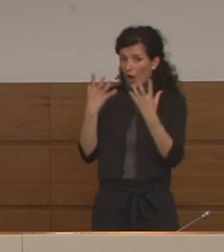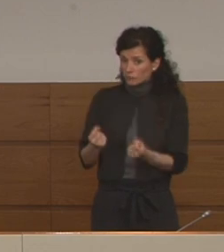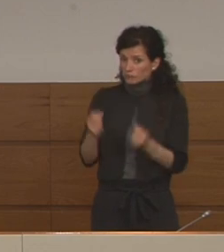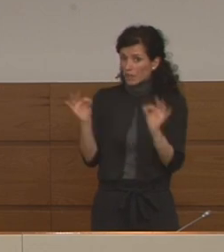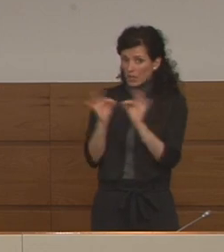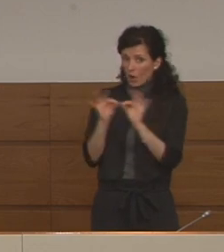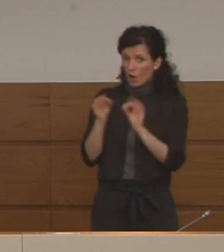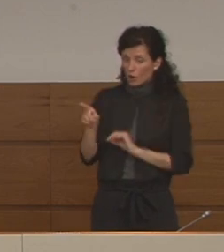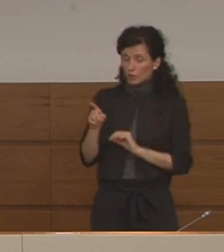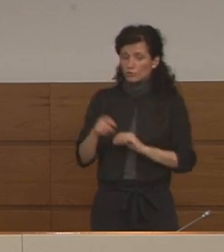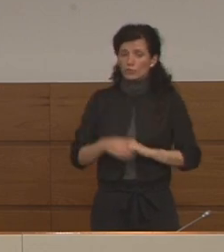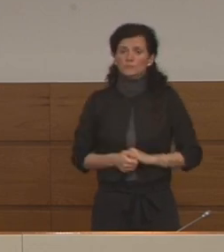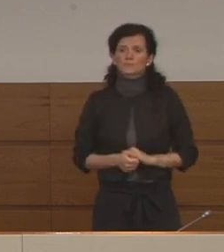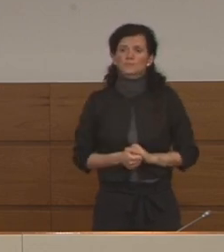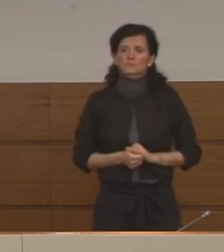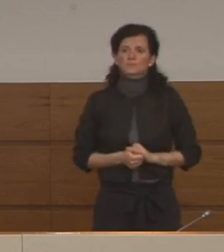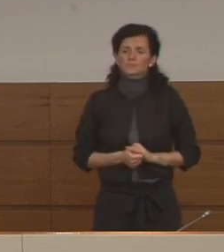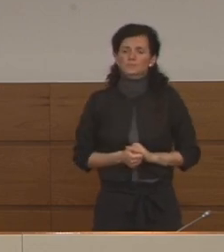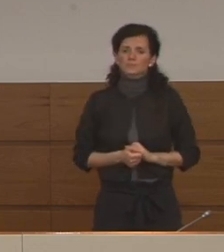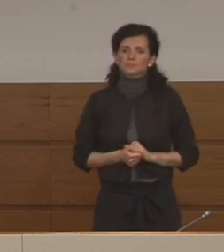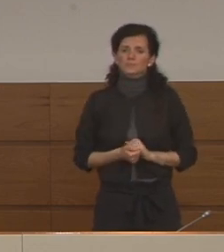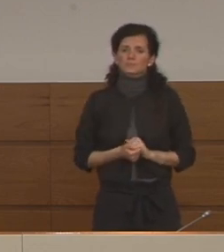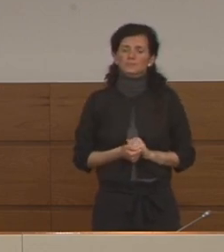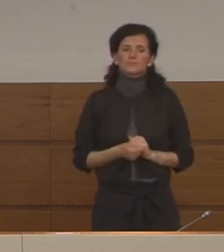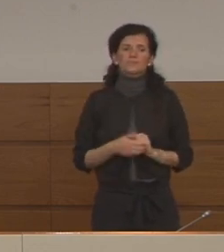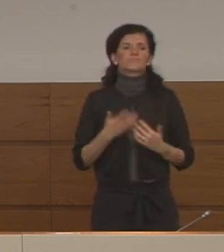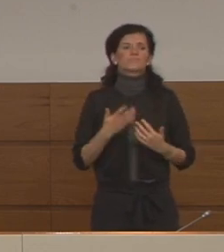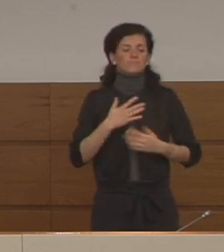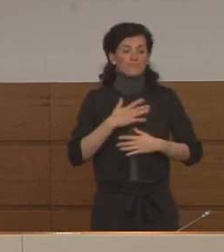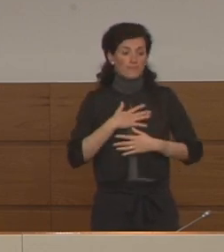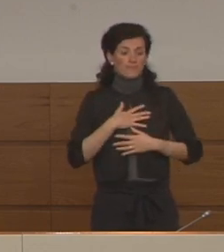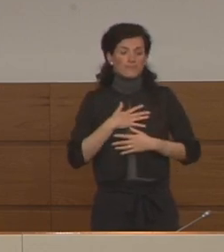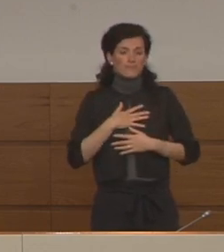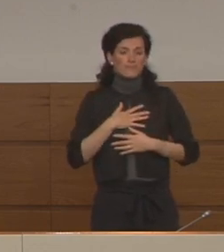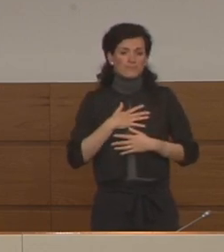Credo che noi da un punto di vista proprio temporale non abbiamo elementi